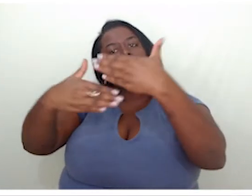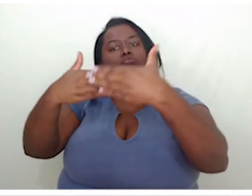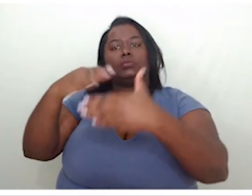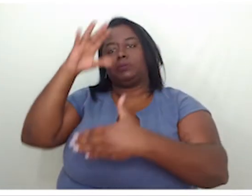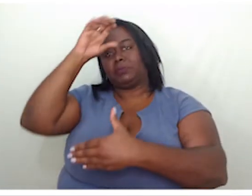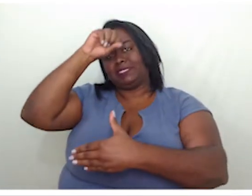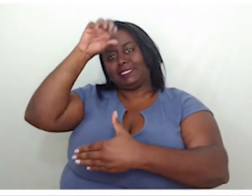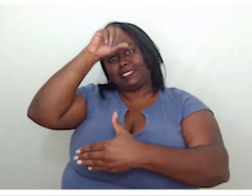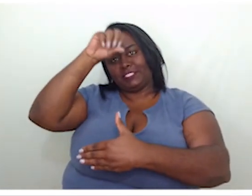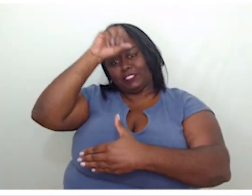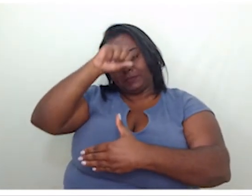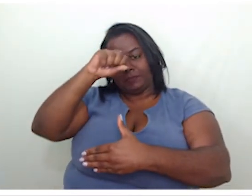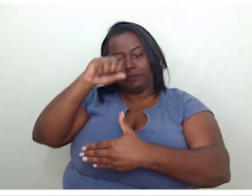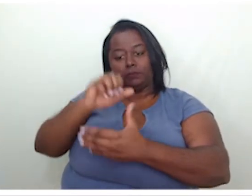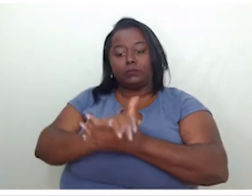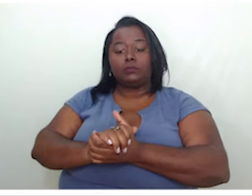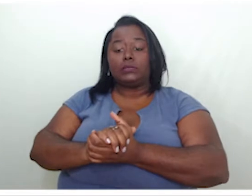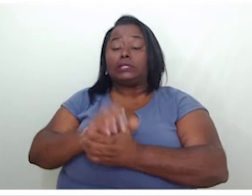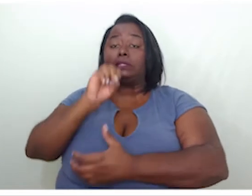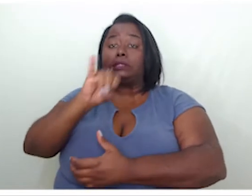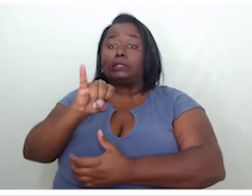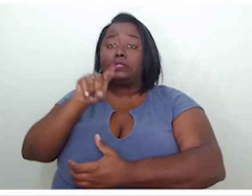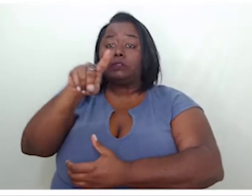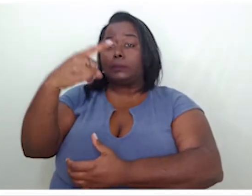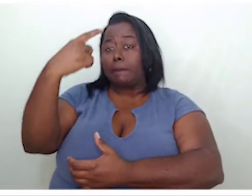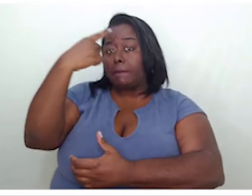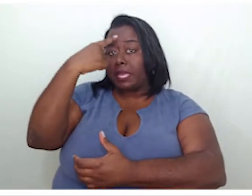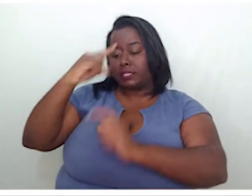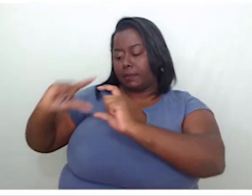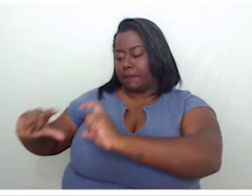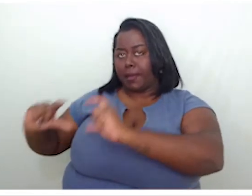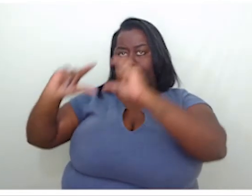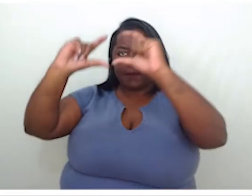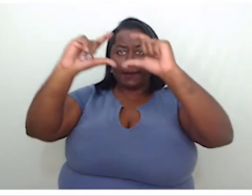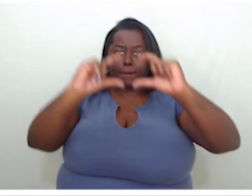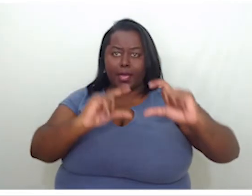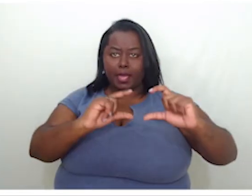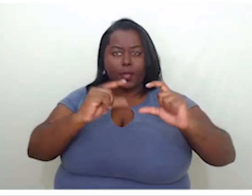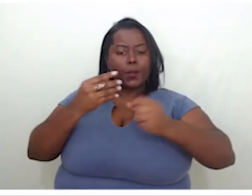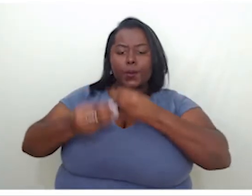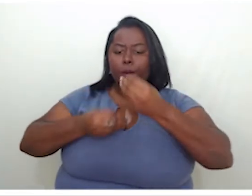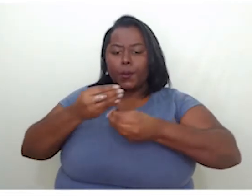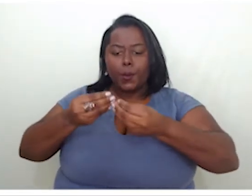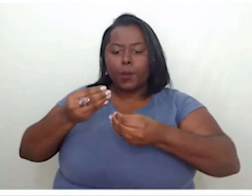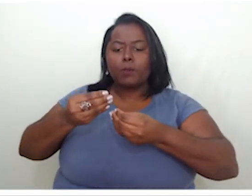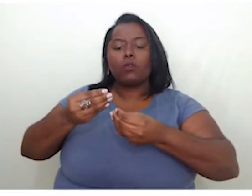proyectados para el profesor, para los pares y procesos personales de aprendizaje,